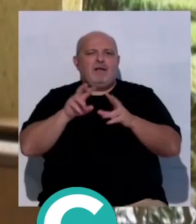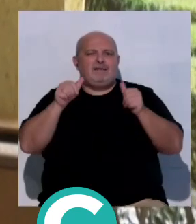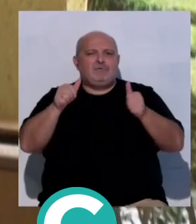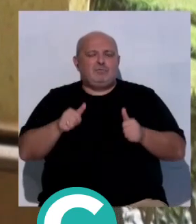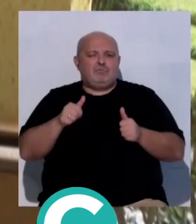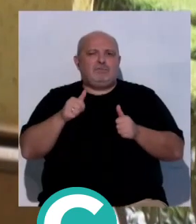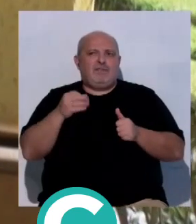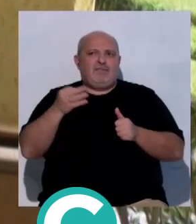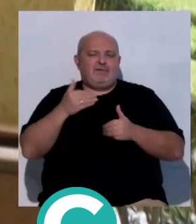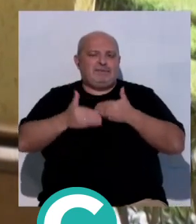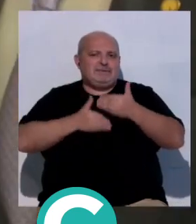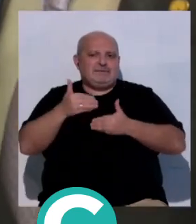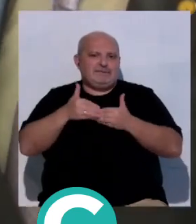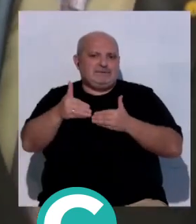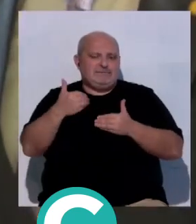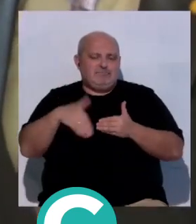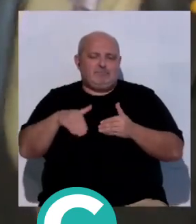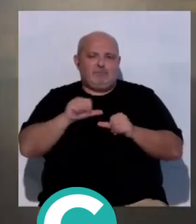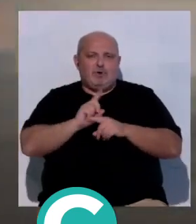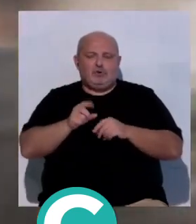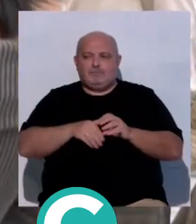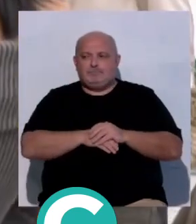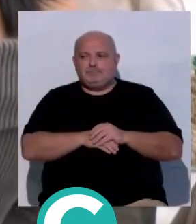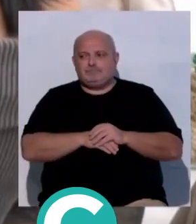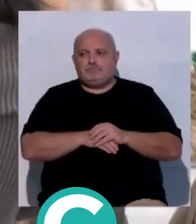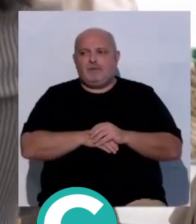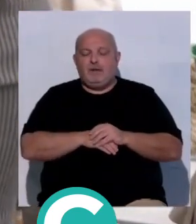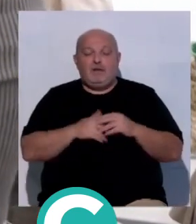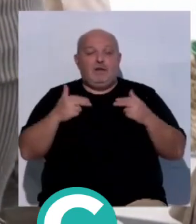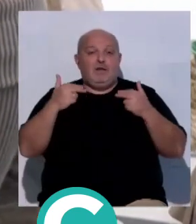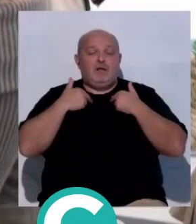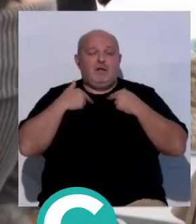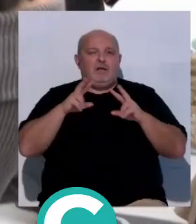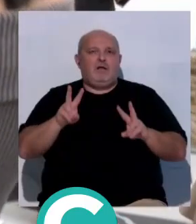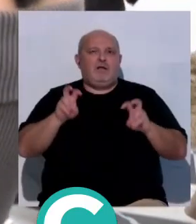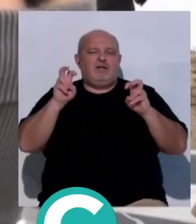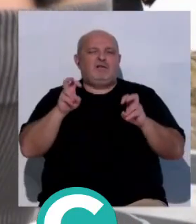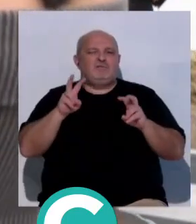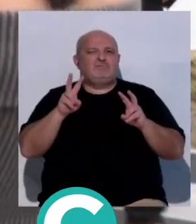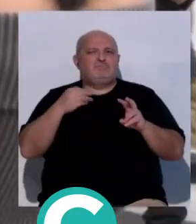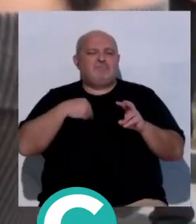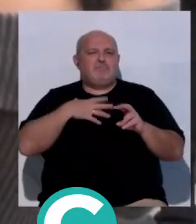que se deben poner en marcha diputación zanja el debate abierto sobre el posible traslado